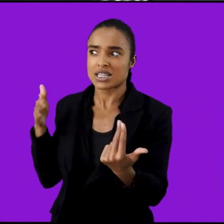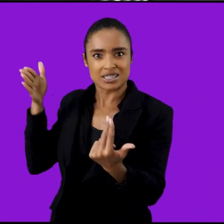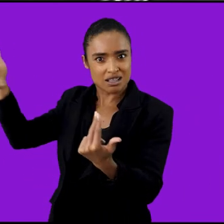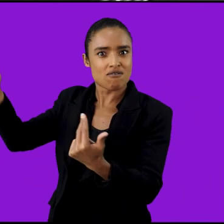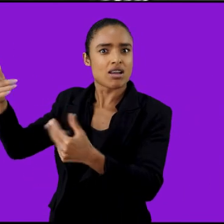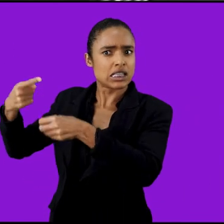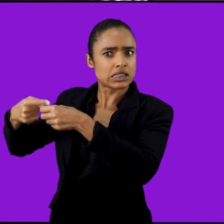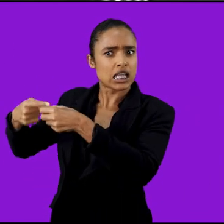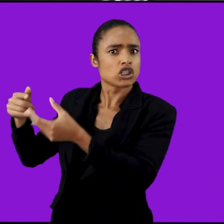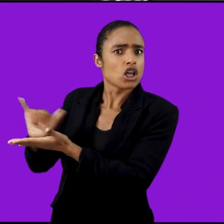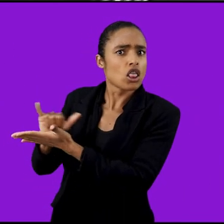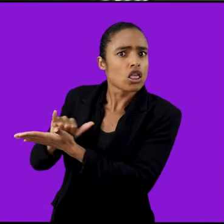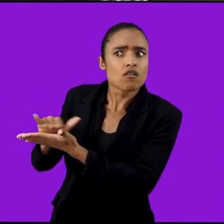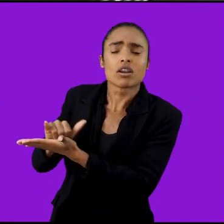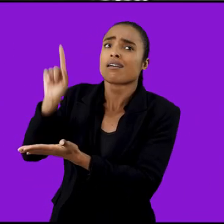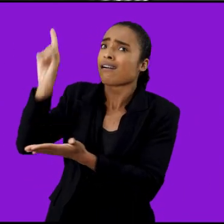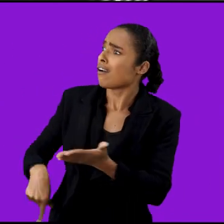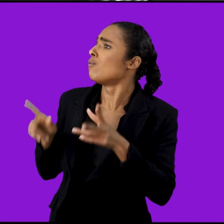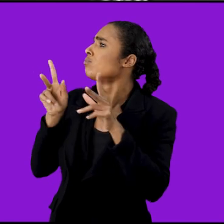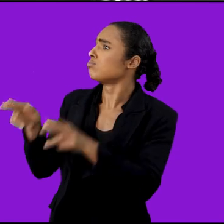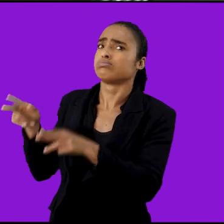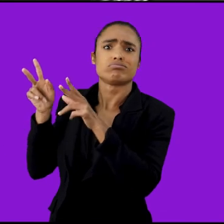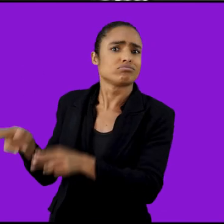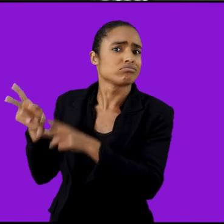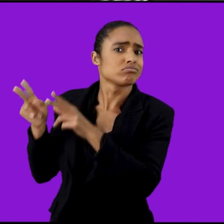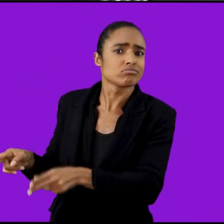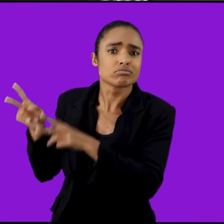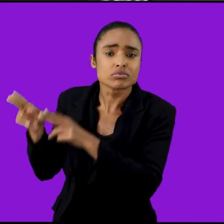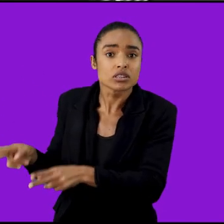a galera que tá produzindo vendendo na rua é a mesma coisa… essa, essa herança…